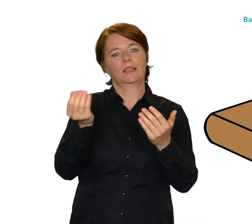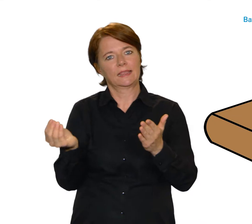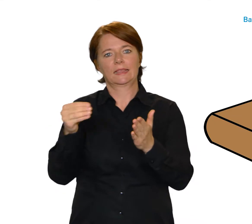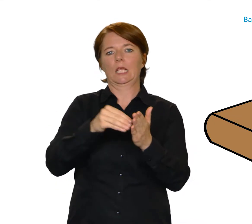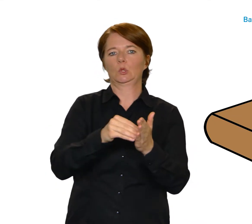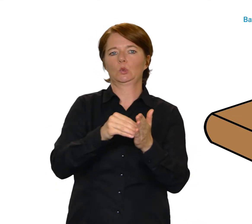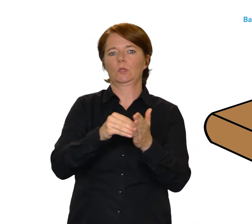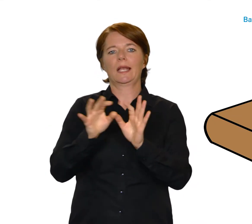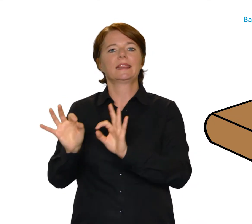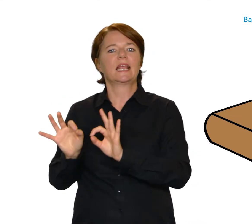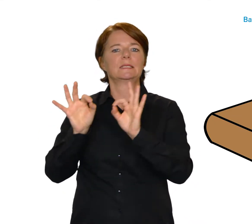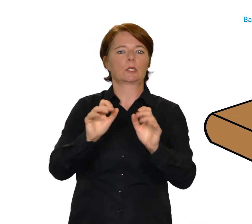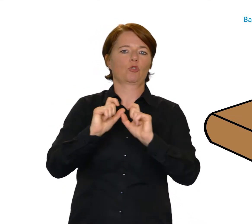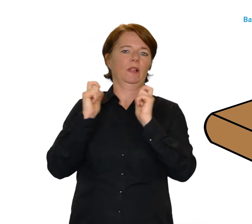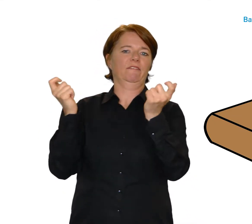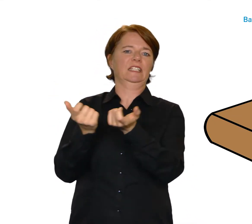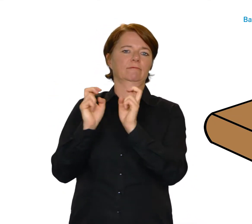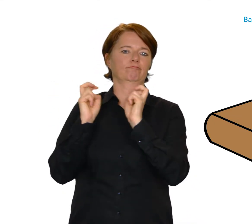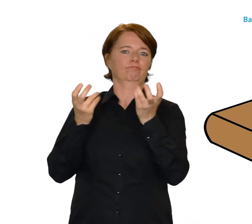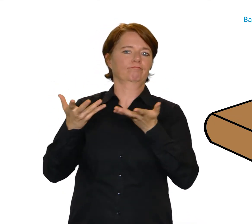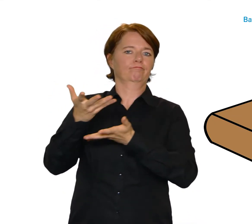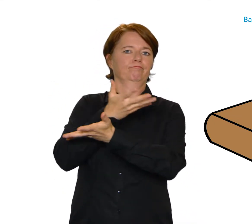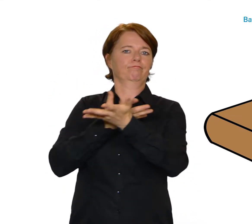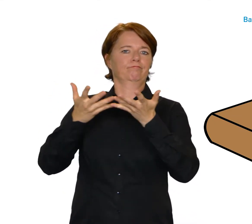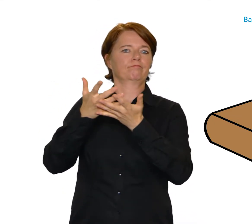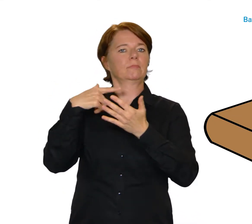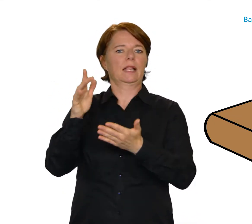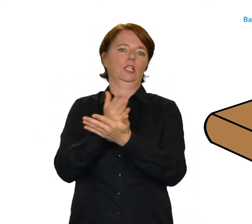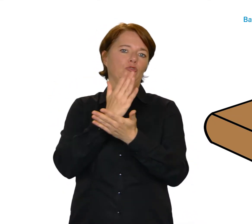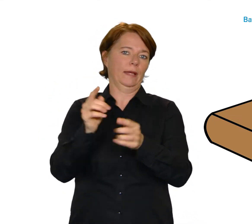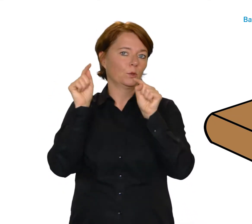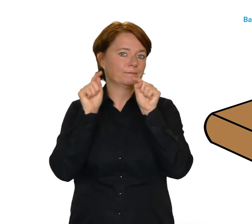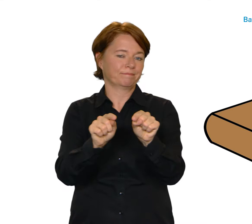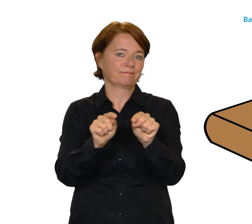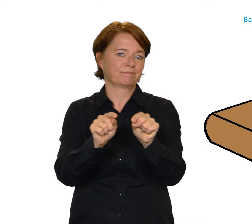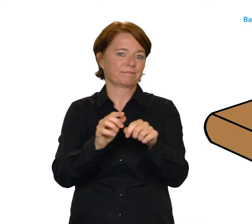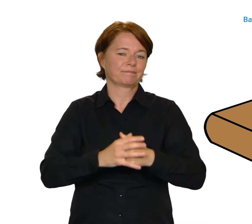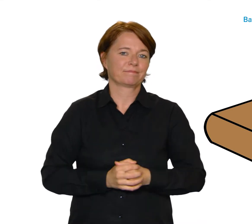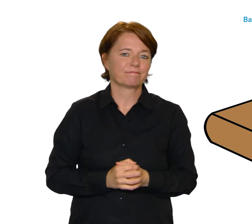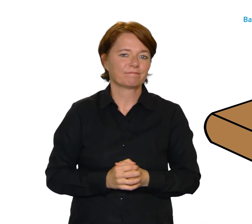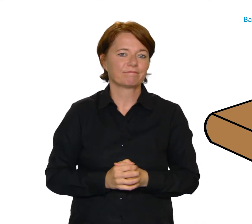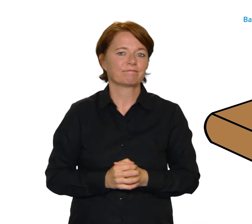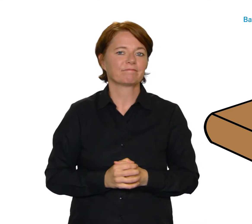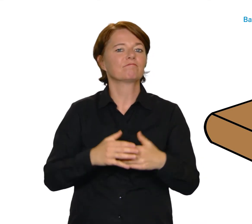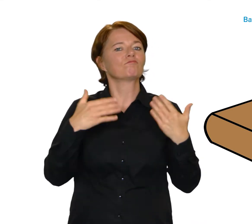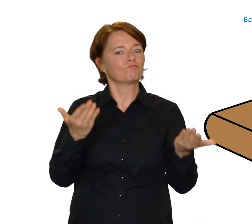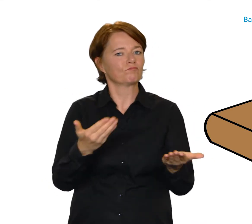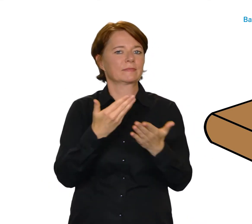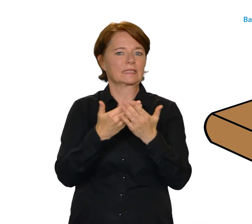Entscheidungen durch eine Transplantationskonferenz zu treffen sind.